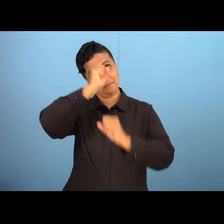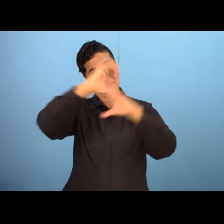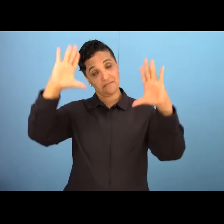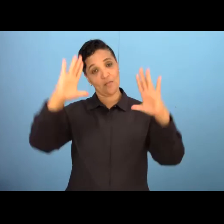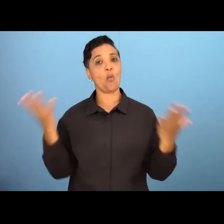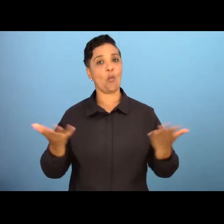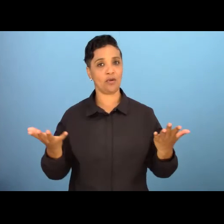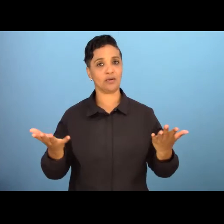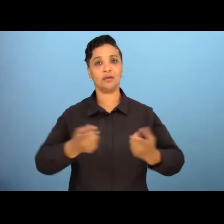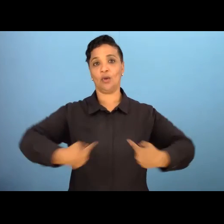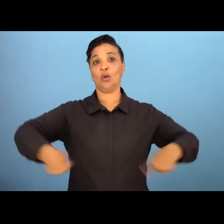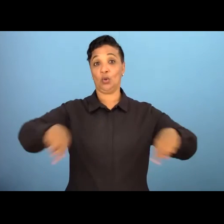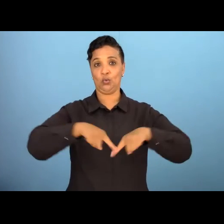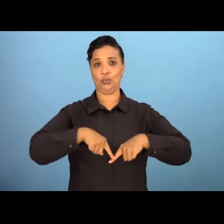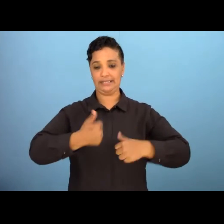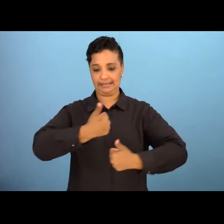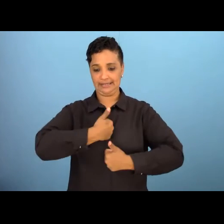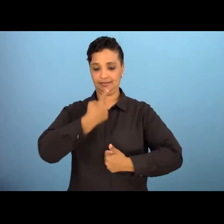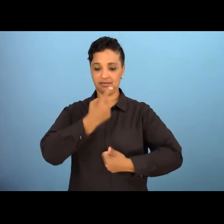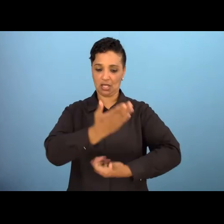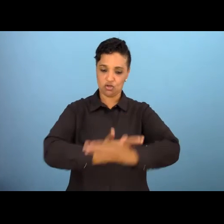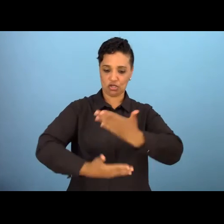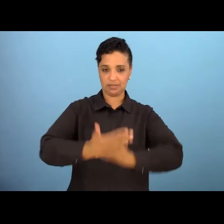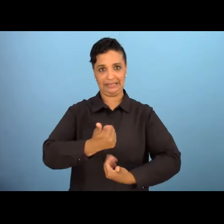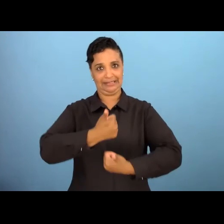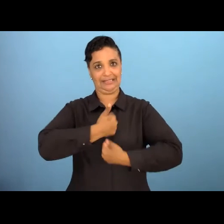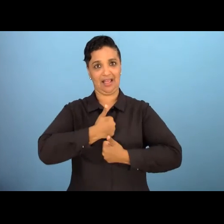Así que creo que fue genial hacer eso y también mi percepción es que cuando nos